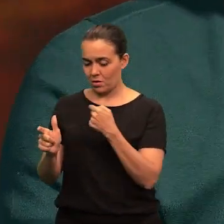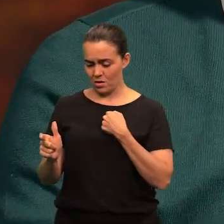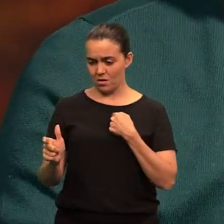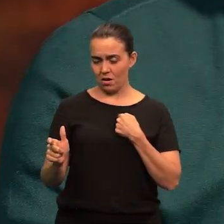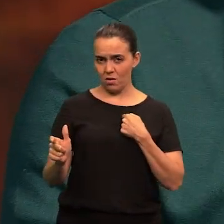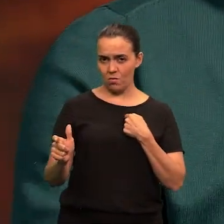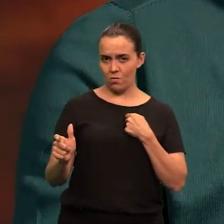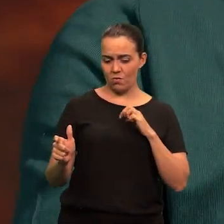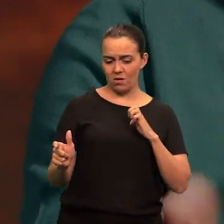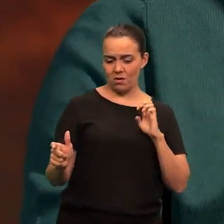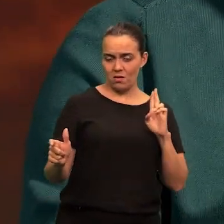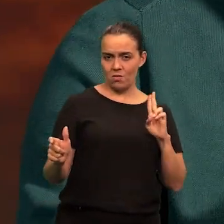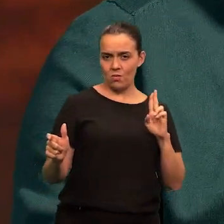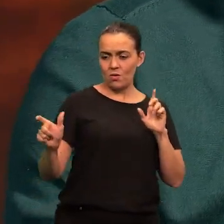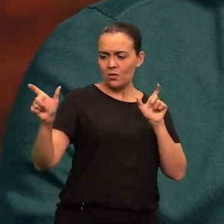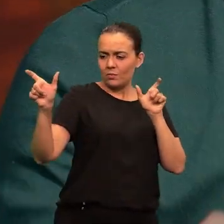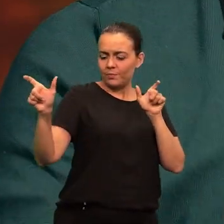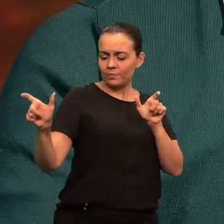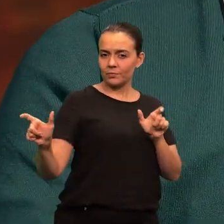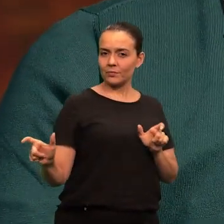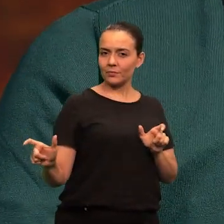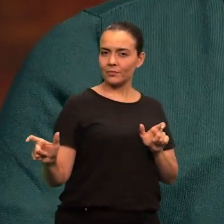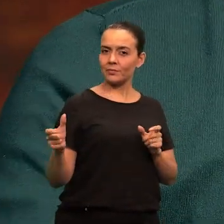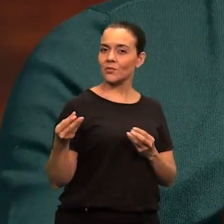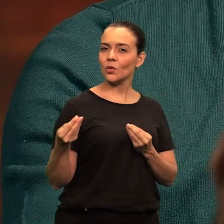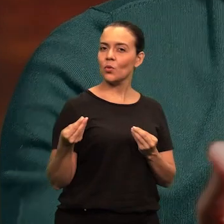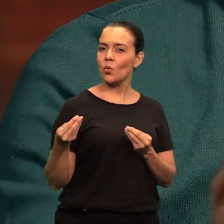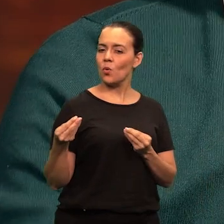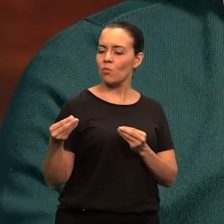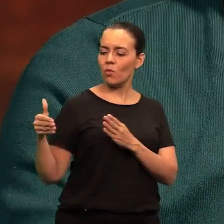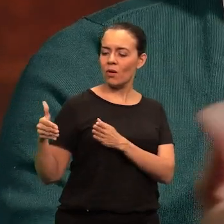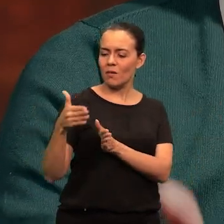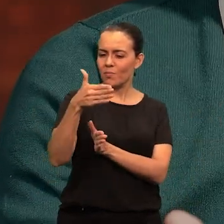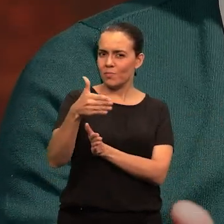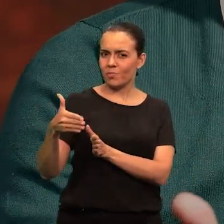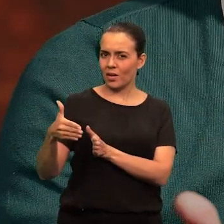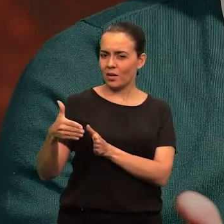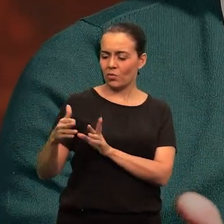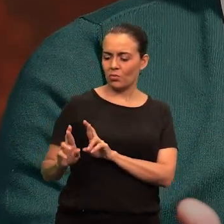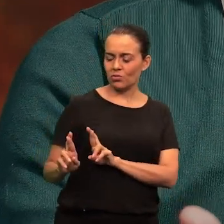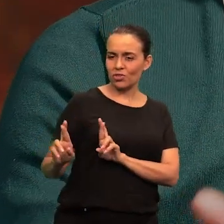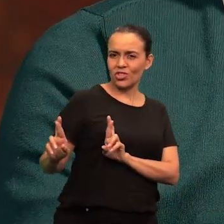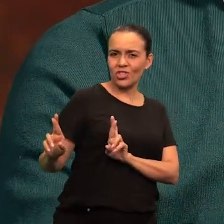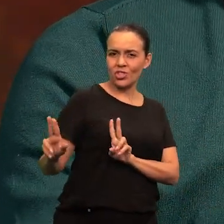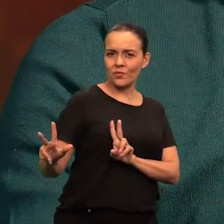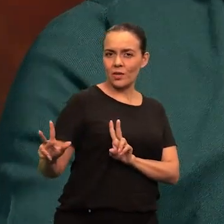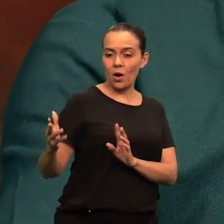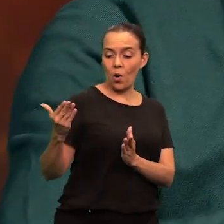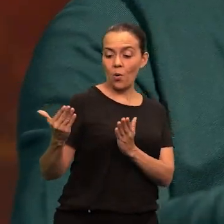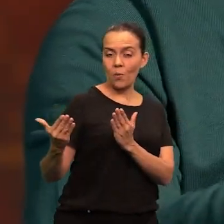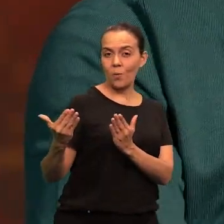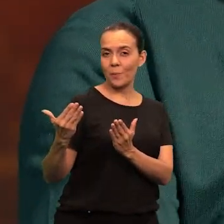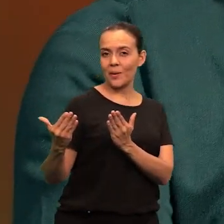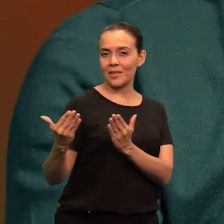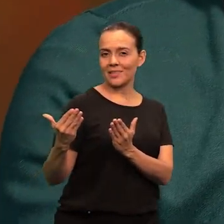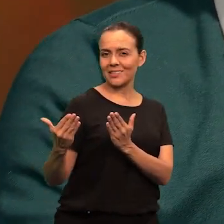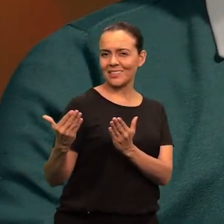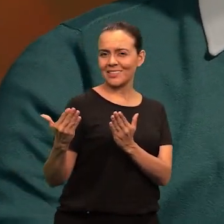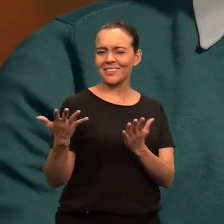ou talvez eu próprio sendo o genocida, como é que eu vou estabelecer um meio caminho? Esse meio do caminho